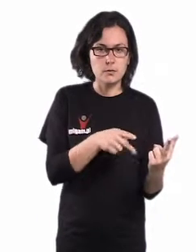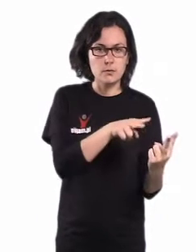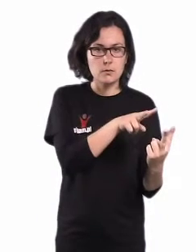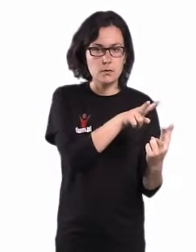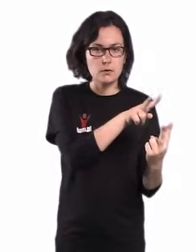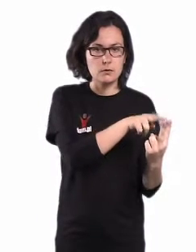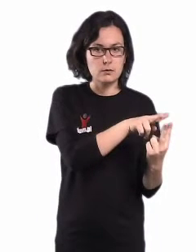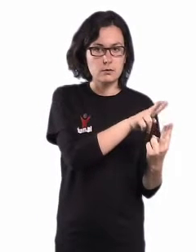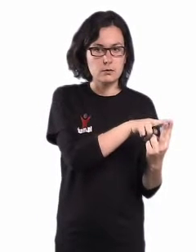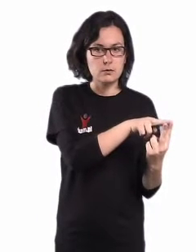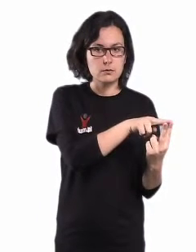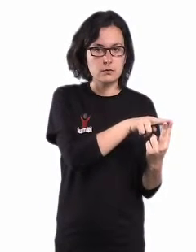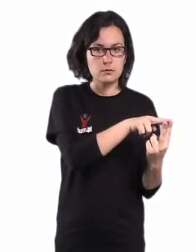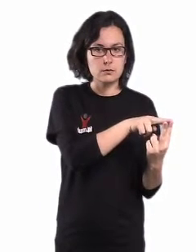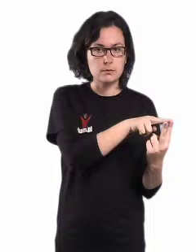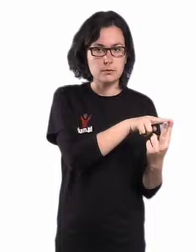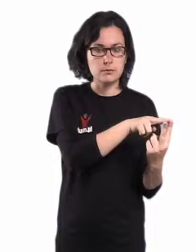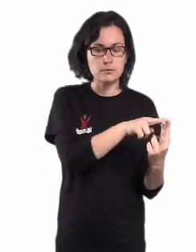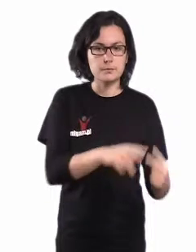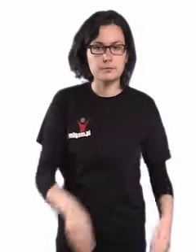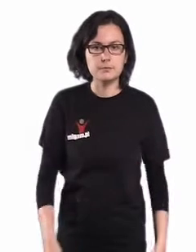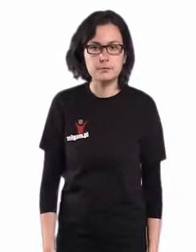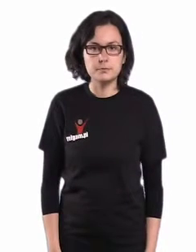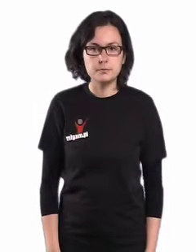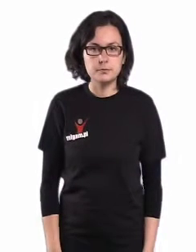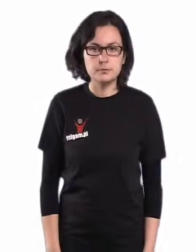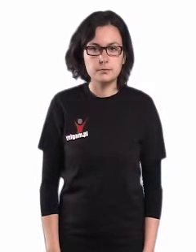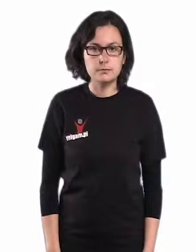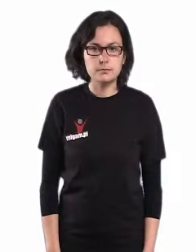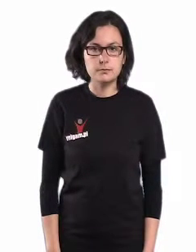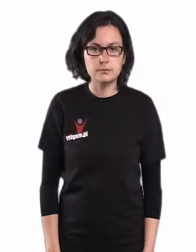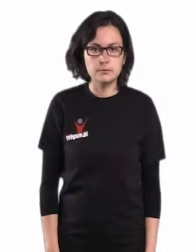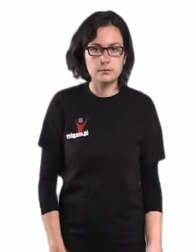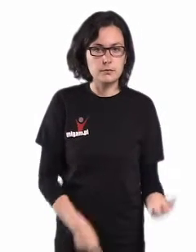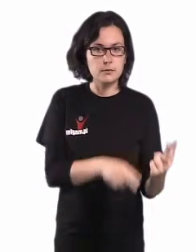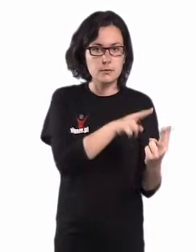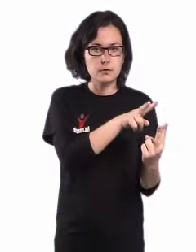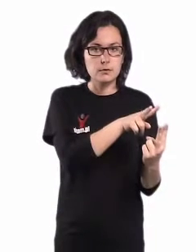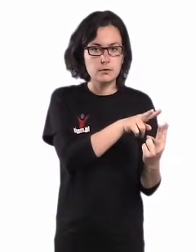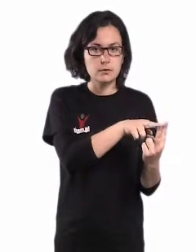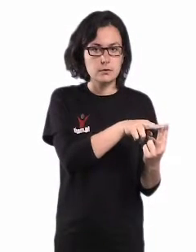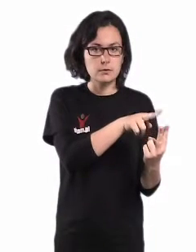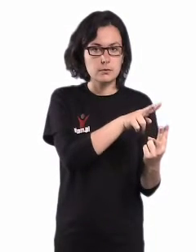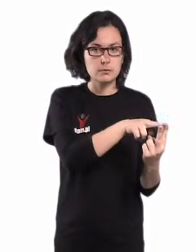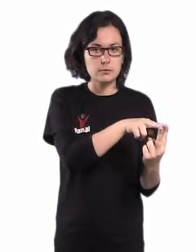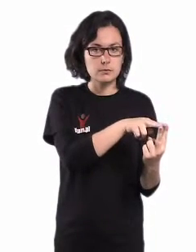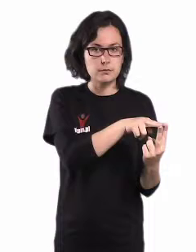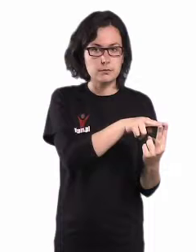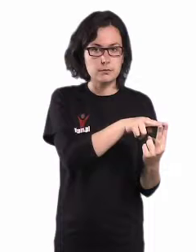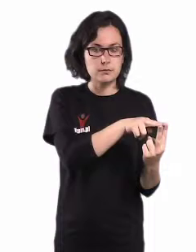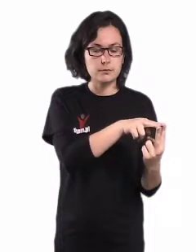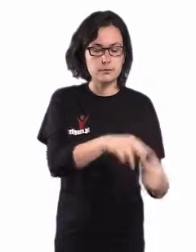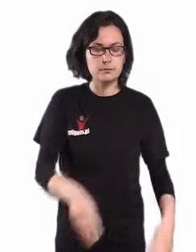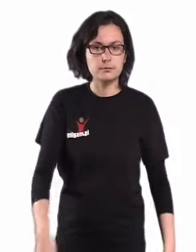2: Couple